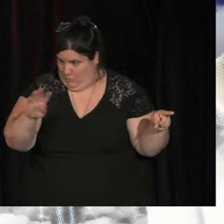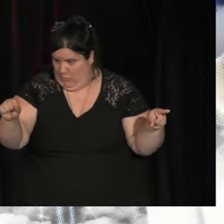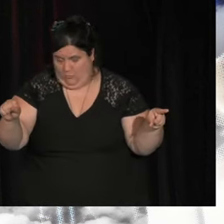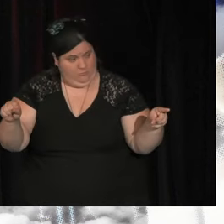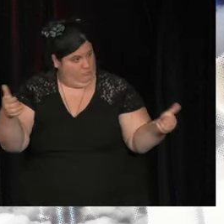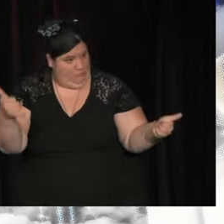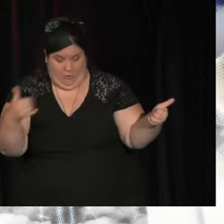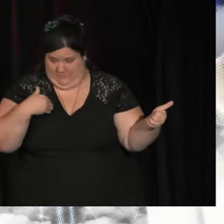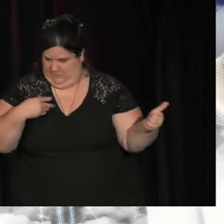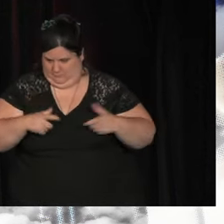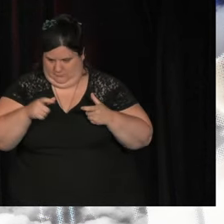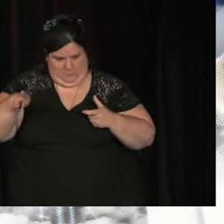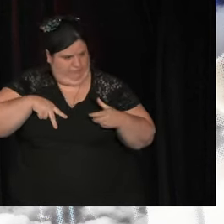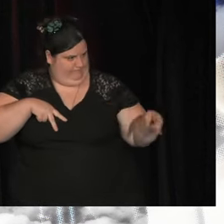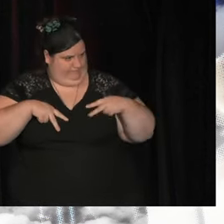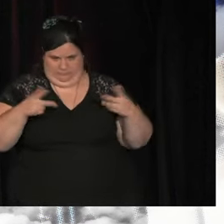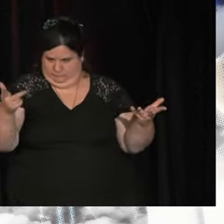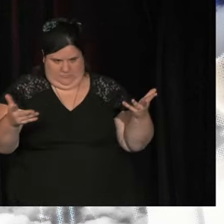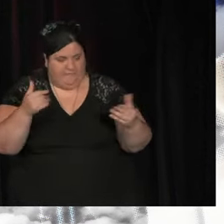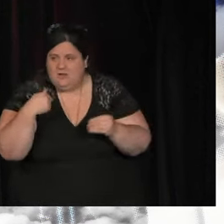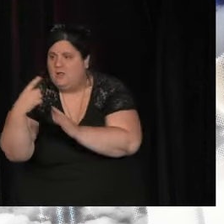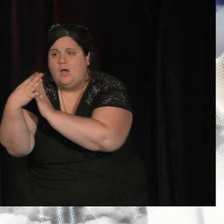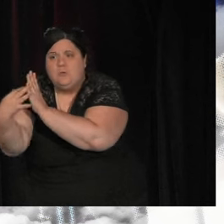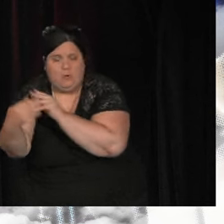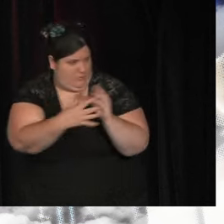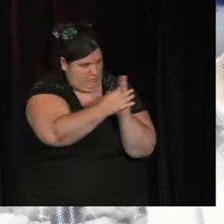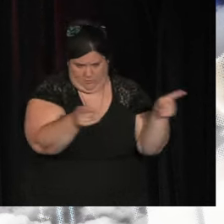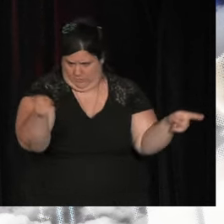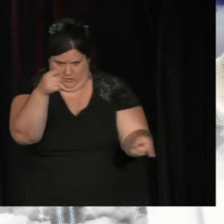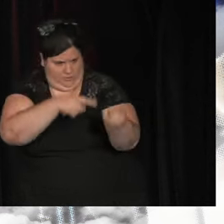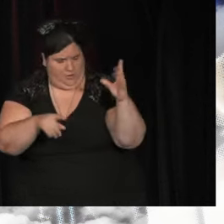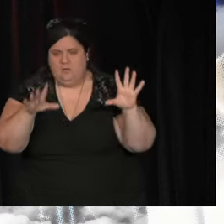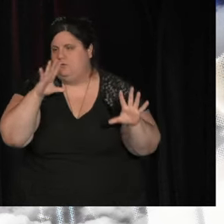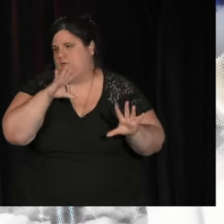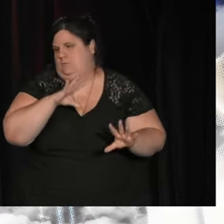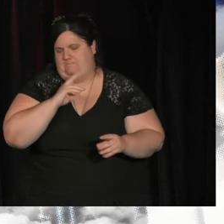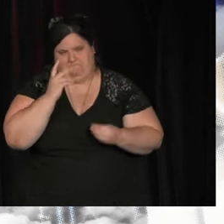allaient payer deux abonnements, jouer entre eux. Tu vois, ça devait être assez compliqué de se dire : "On va entrer en